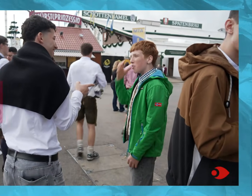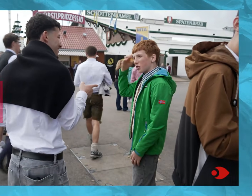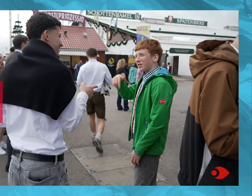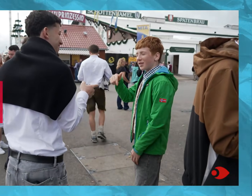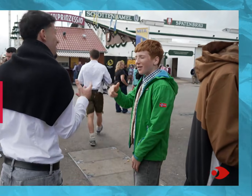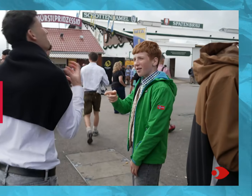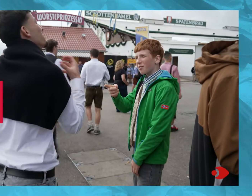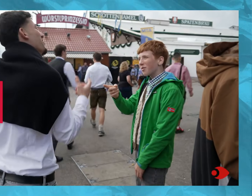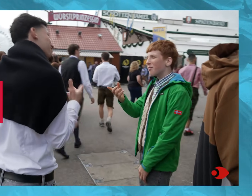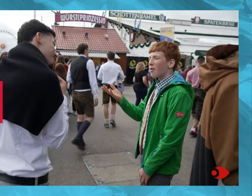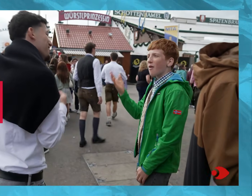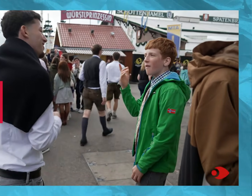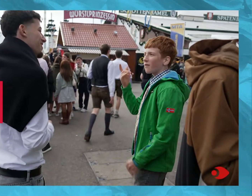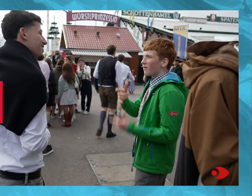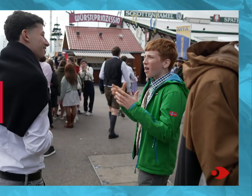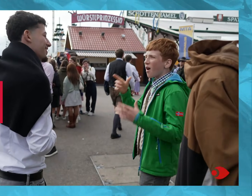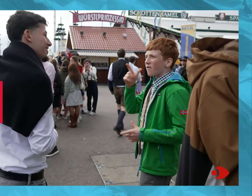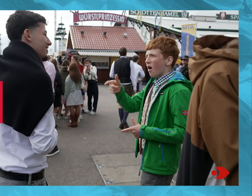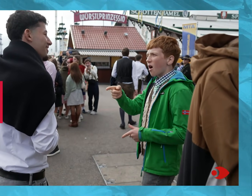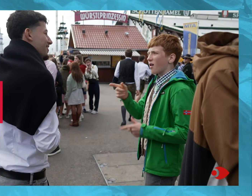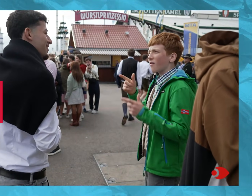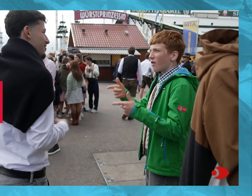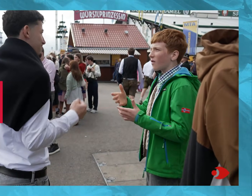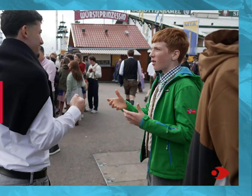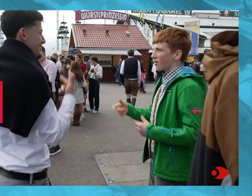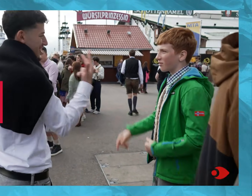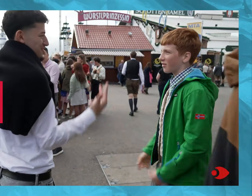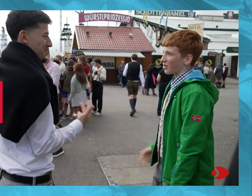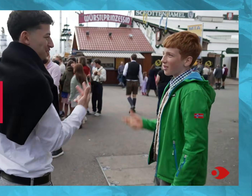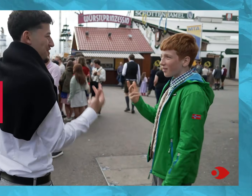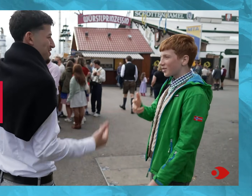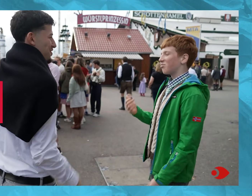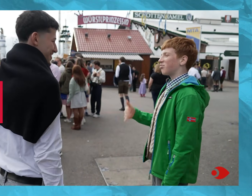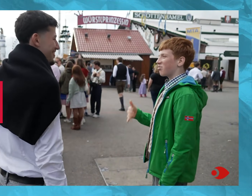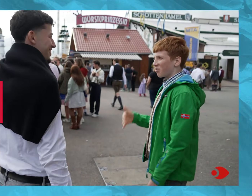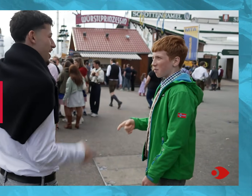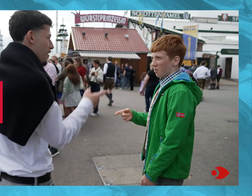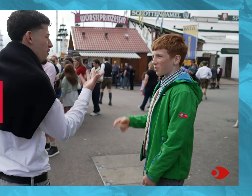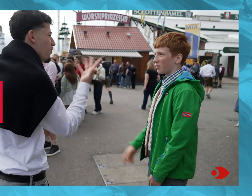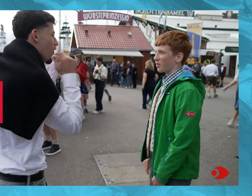Von hier, aus München. - Okay. Wie lange war deine Anreise? Drei Stunden. - Drei Stunden? Oha.